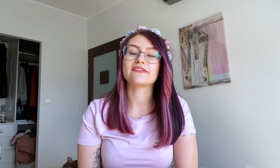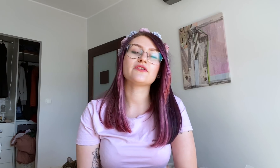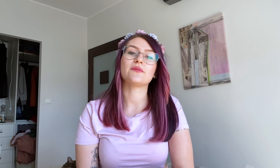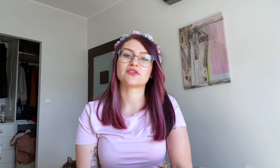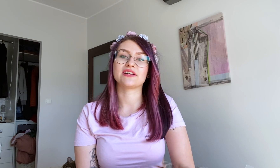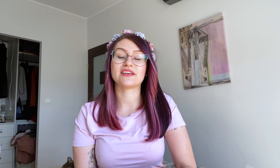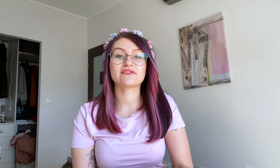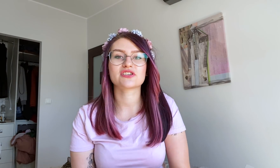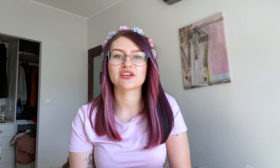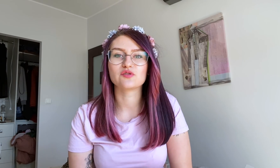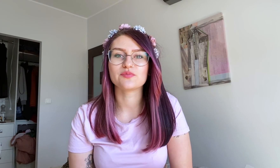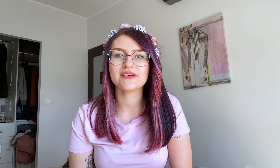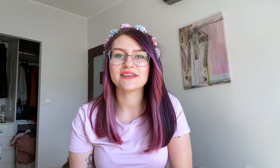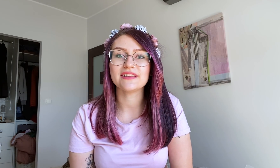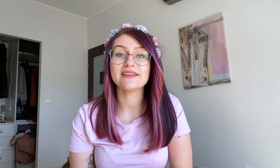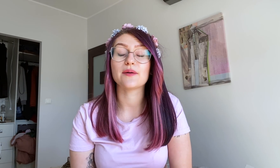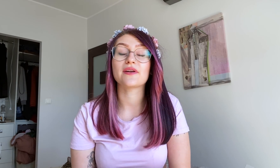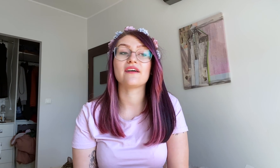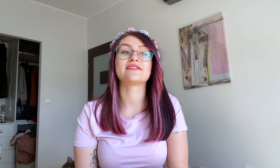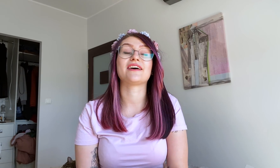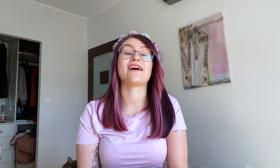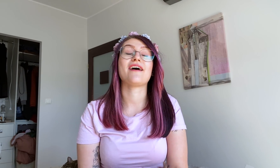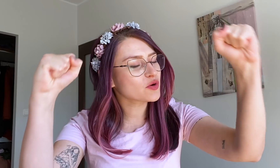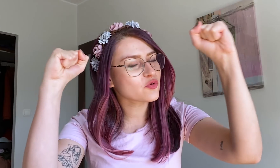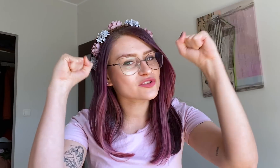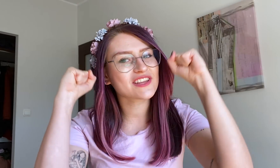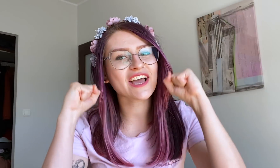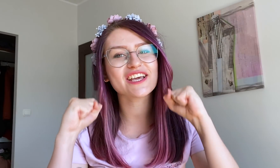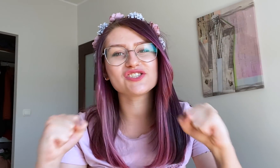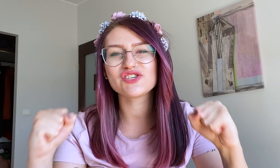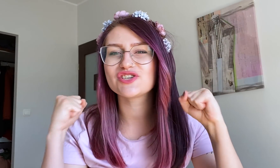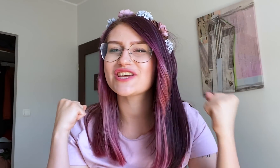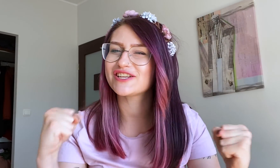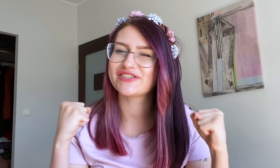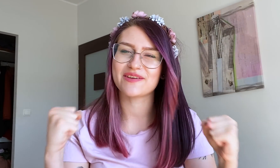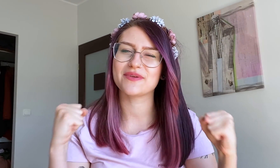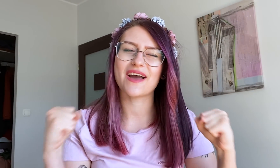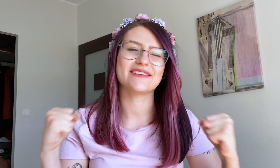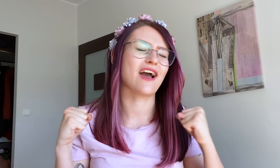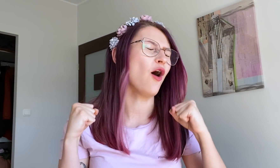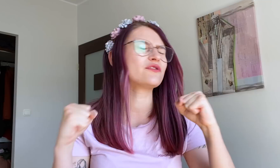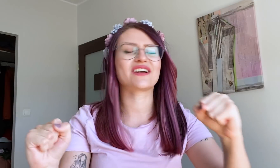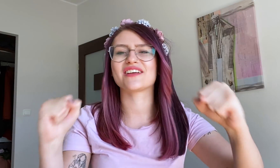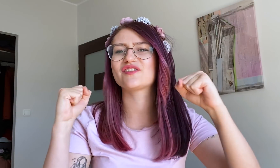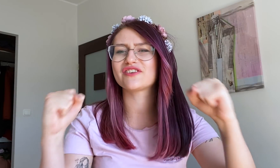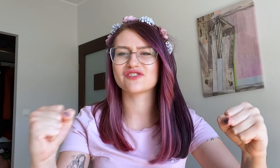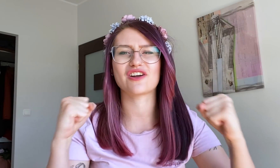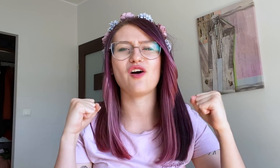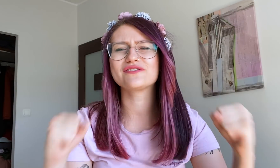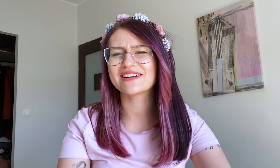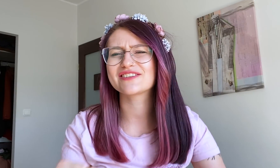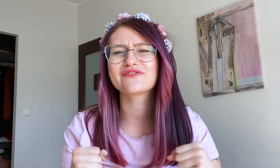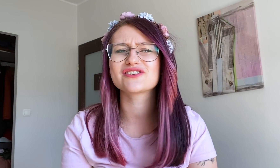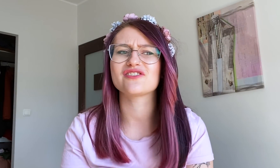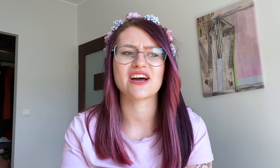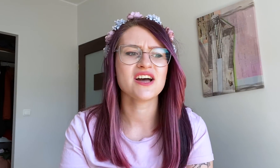Trafiłam do tej najwyższej grupy. I naprawdę to było takie ciśnięcie migania. Od rana do wieczora, od rana do wieczora.